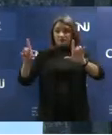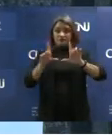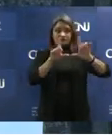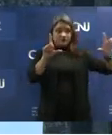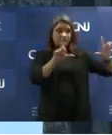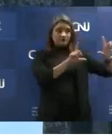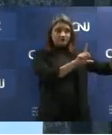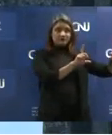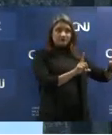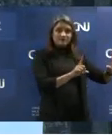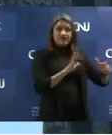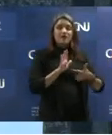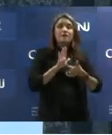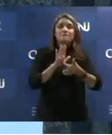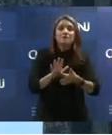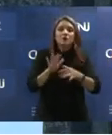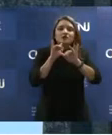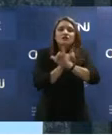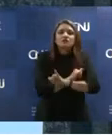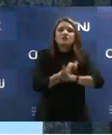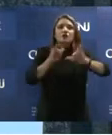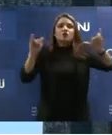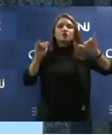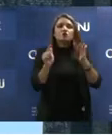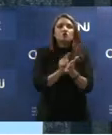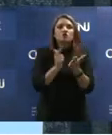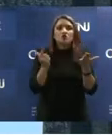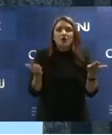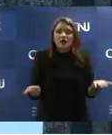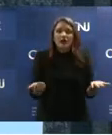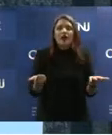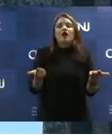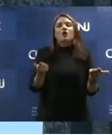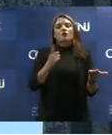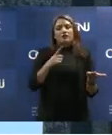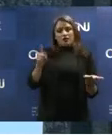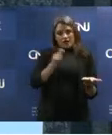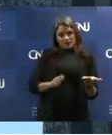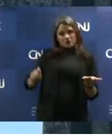publicados pelos jornais associados a AMJ nos últimos anos,